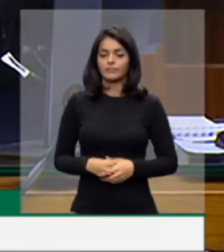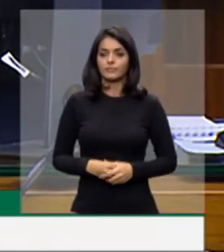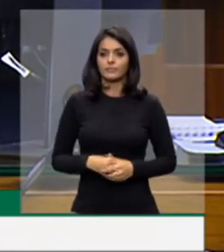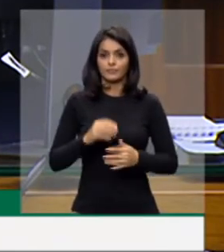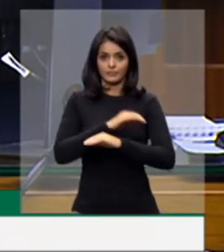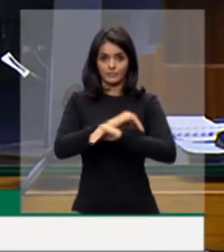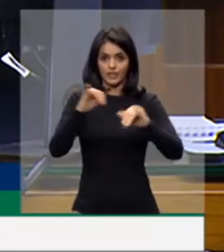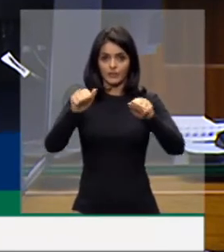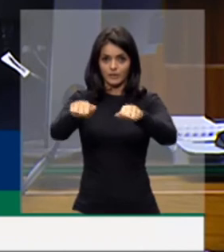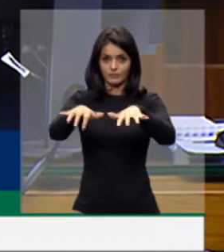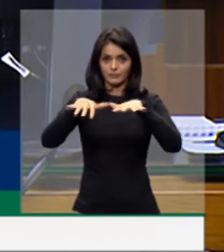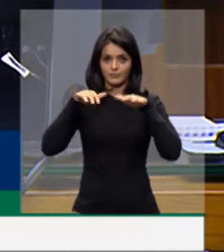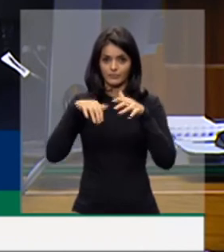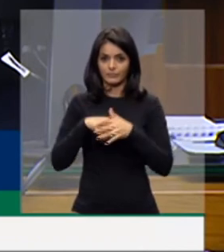ENFRENTAR PANDEMIA, OBRIGADA